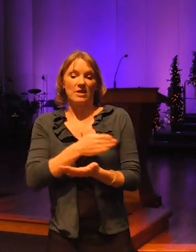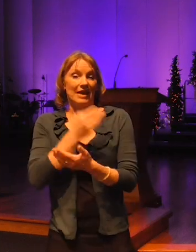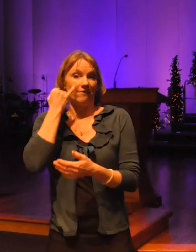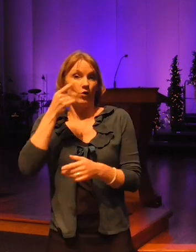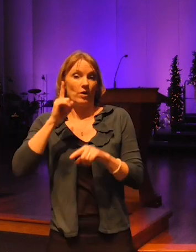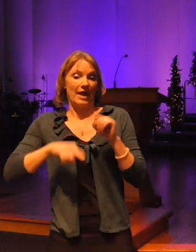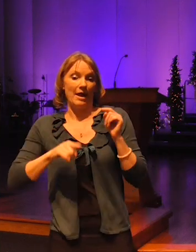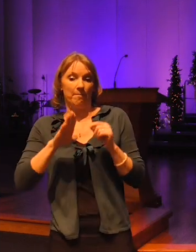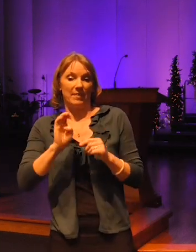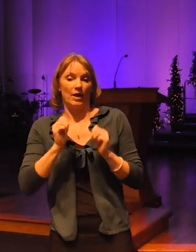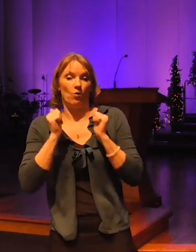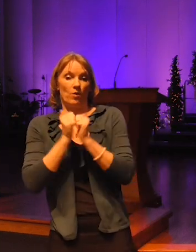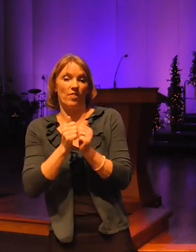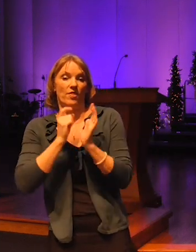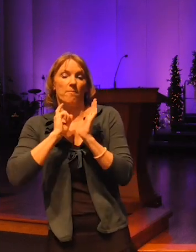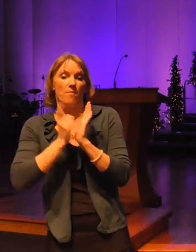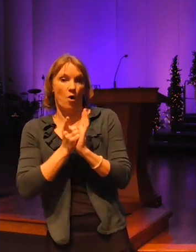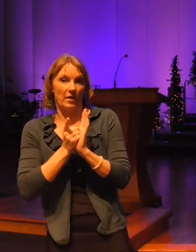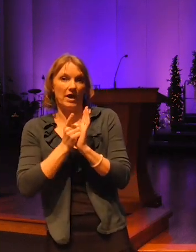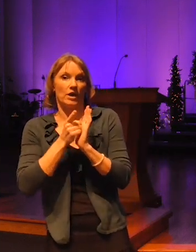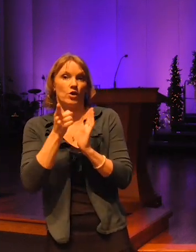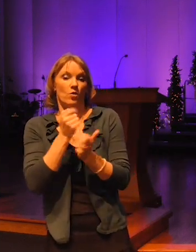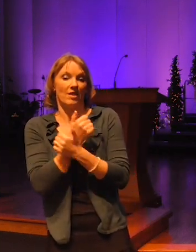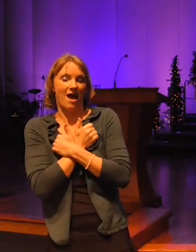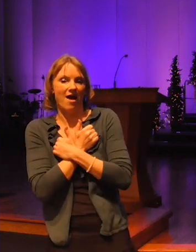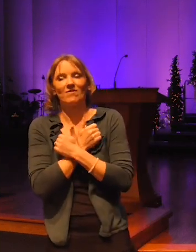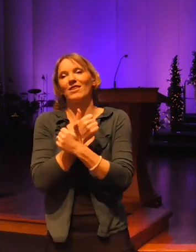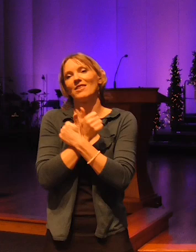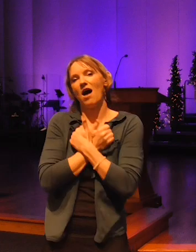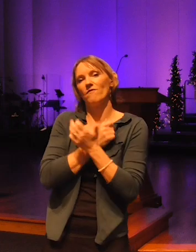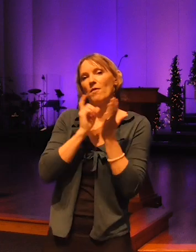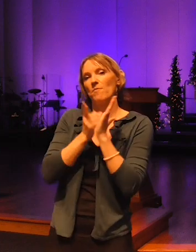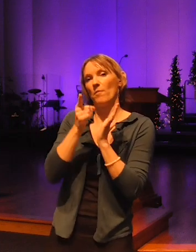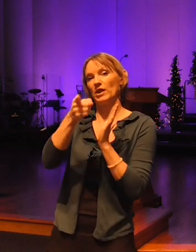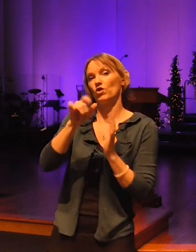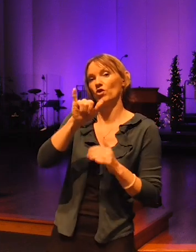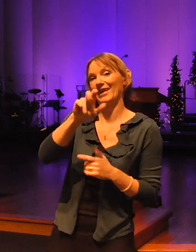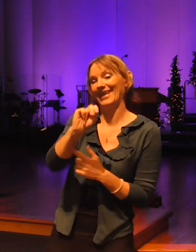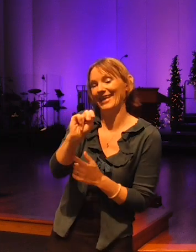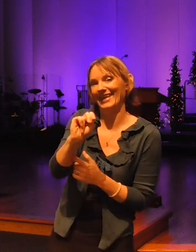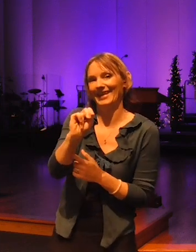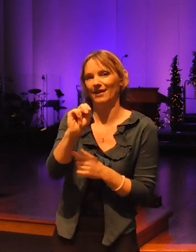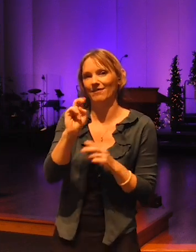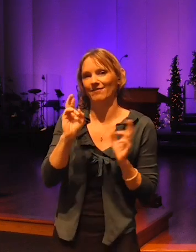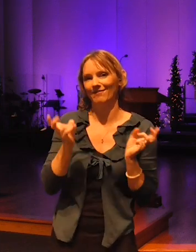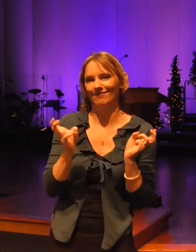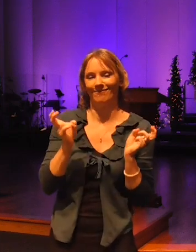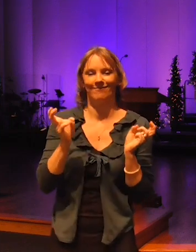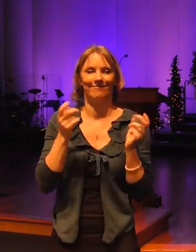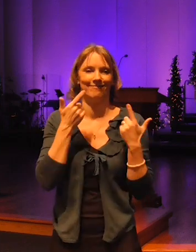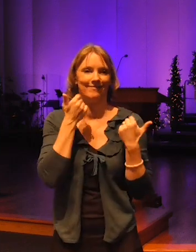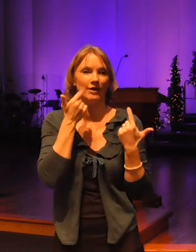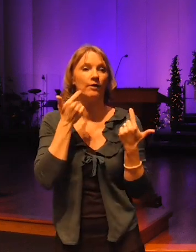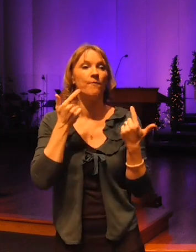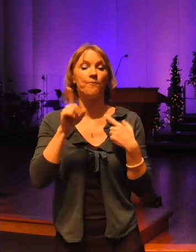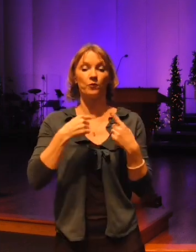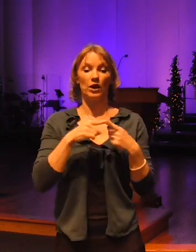ama el momento en que estás. en lo correcto y cuando podemos hacer eso podemos obtener que Harmony va, nuestro fundador